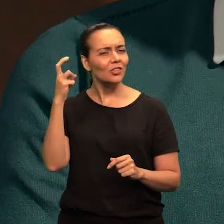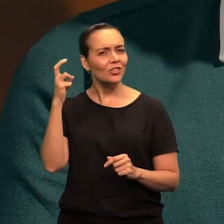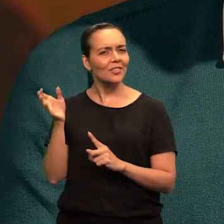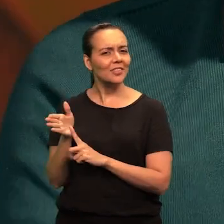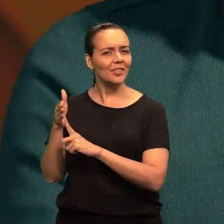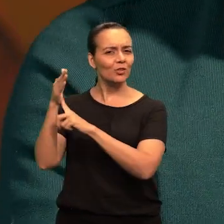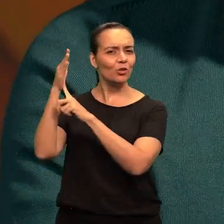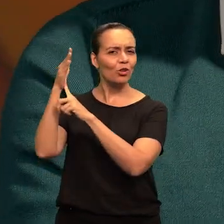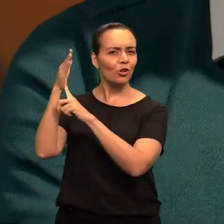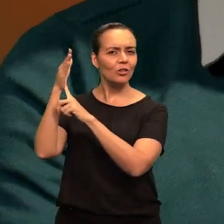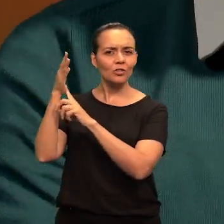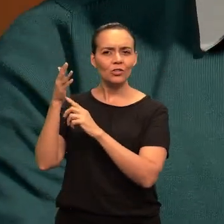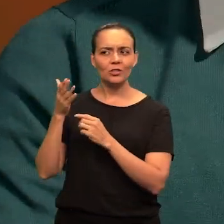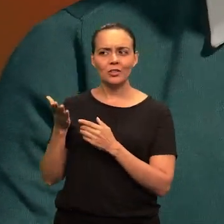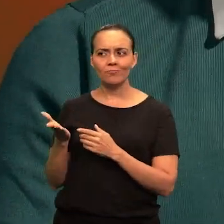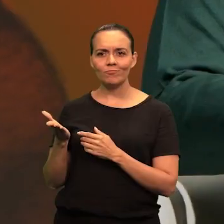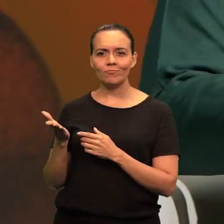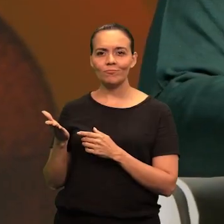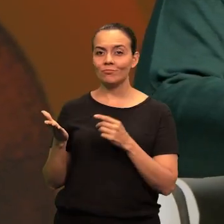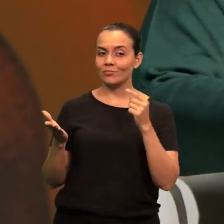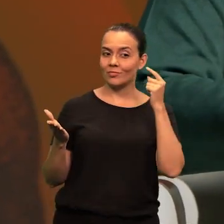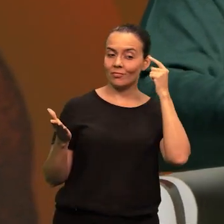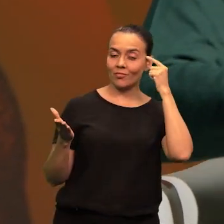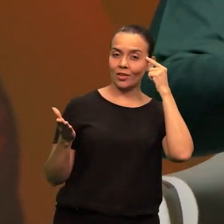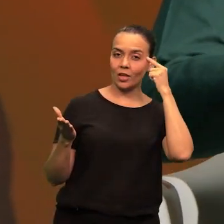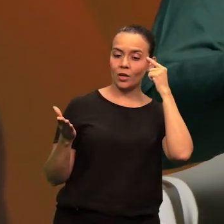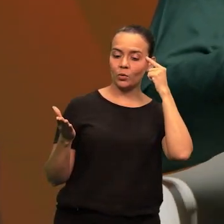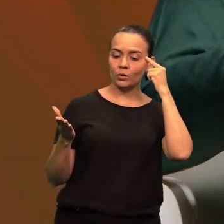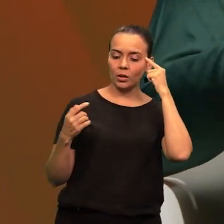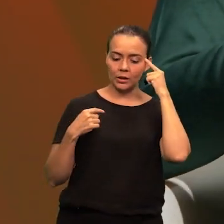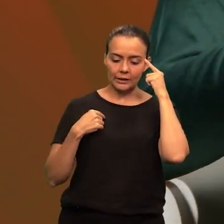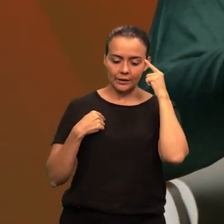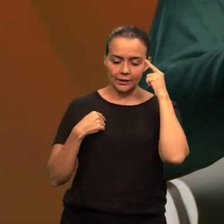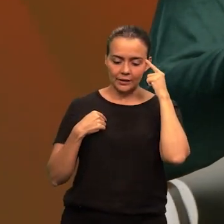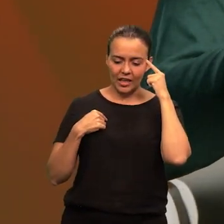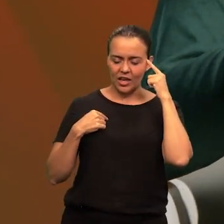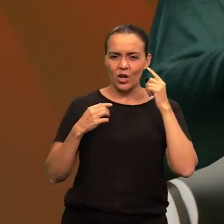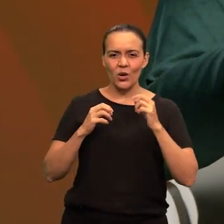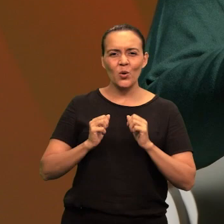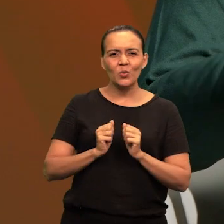ou a consciência de que existe uma inteligência, fere o nosso narciso,